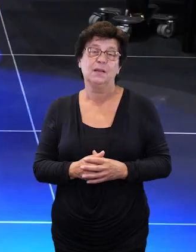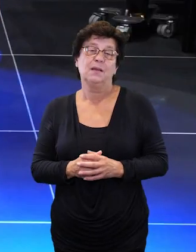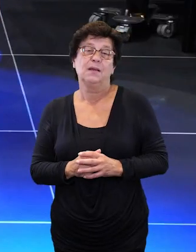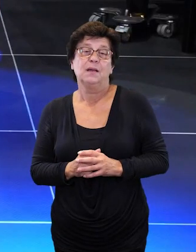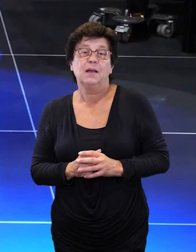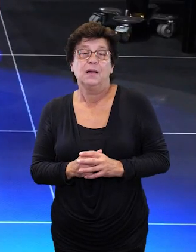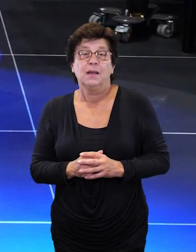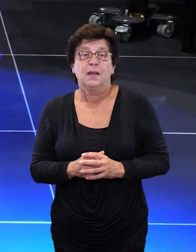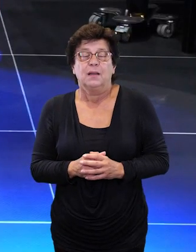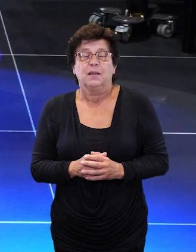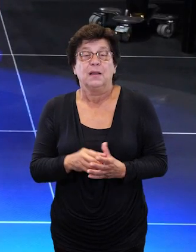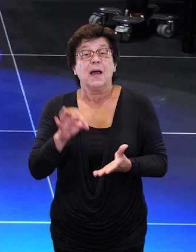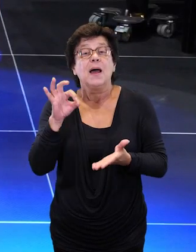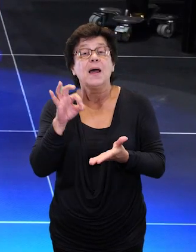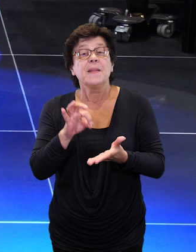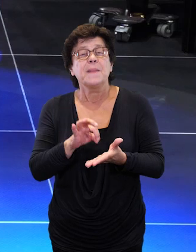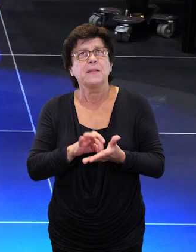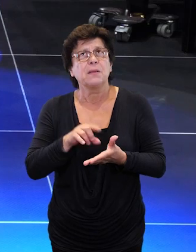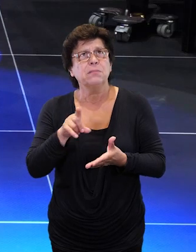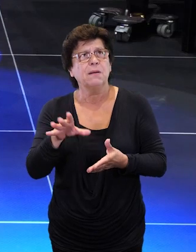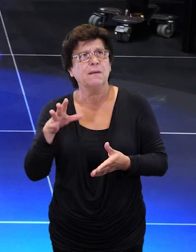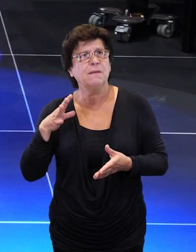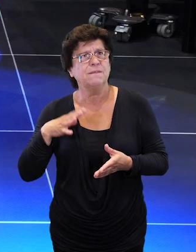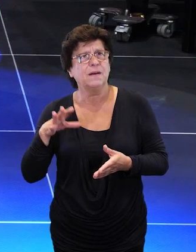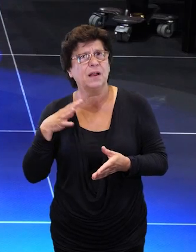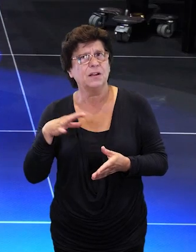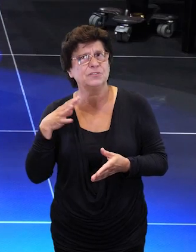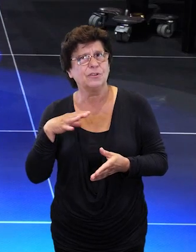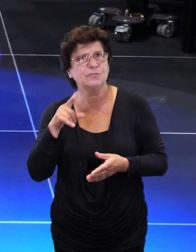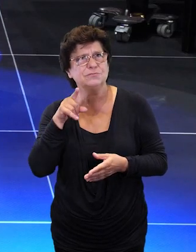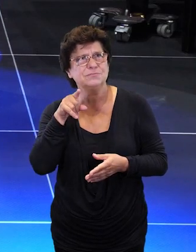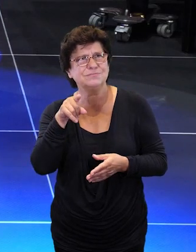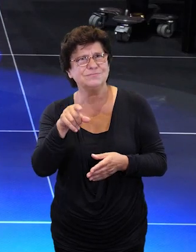Na pewno taką wartością dodaną w tym przypadku jest rozwój techniki,